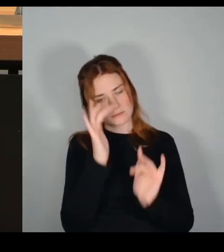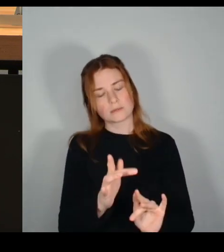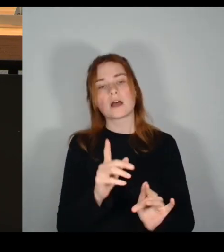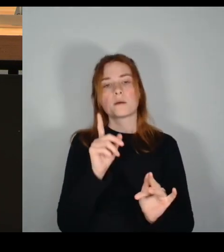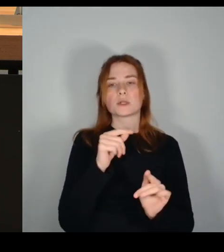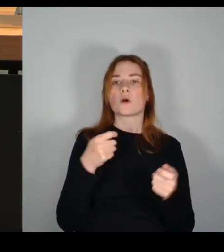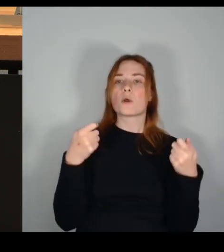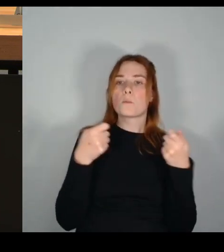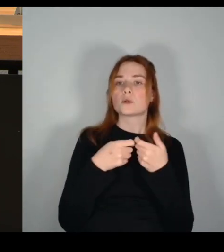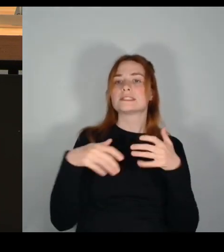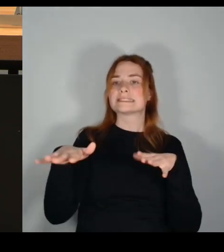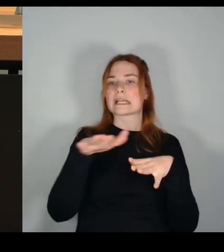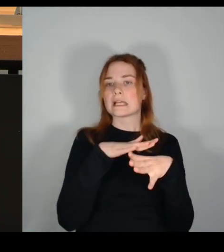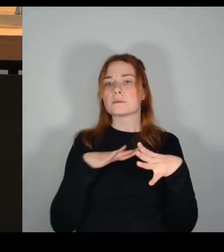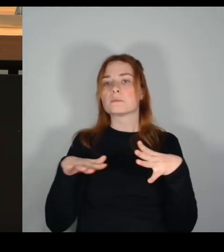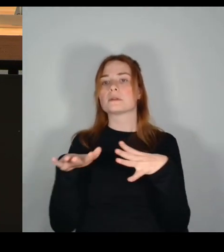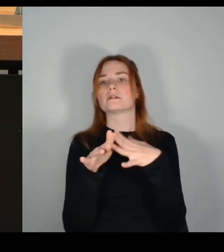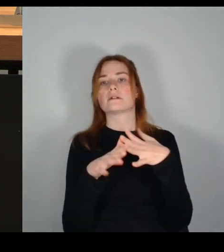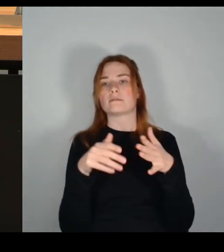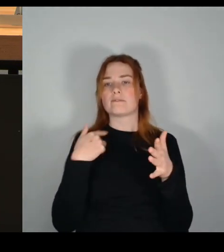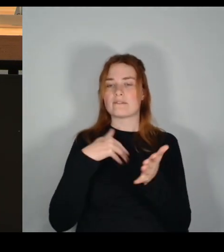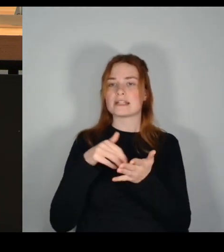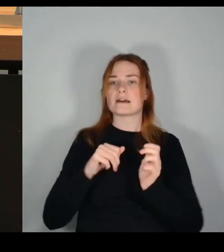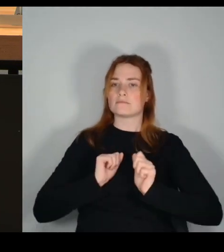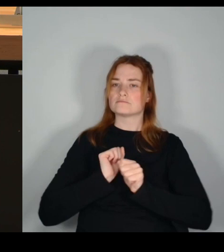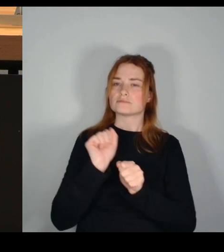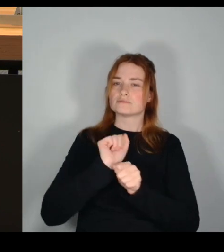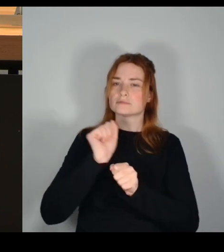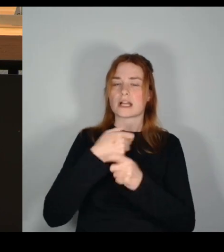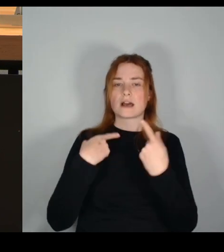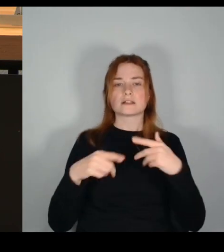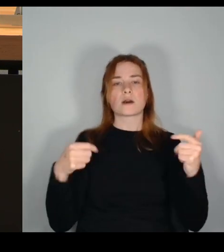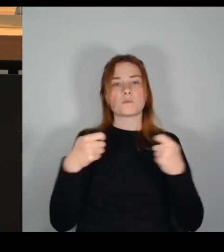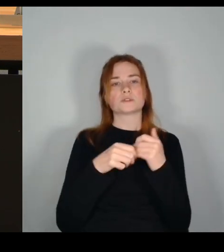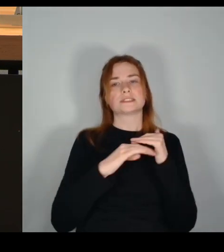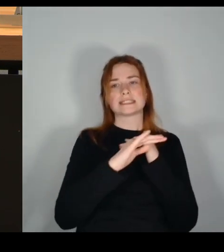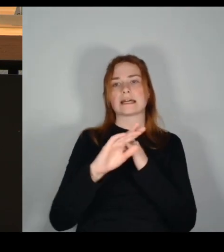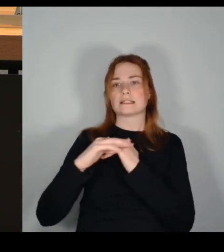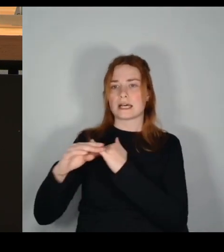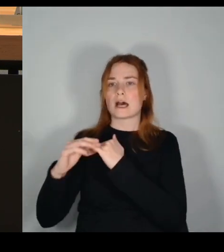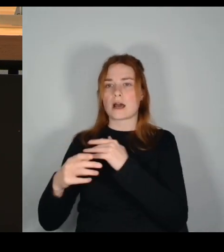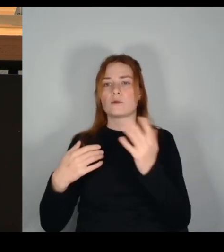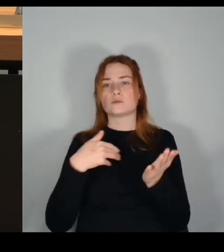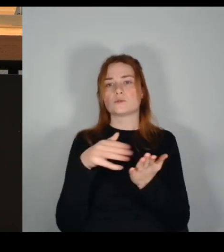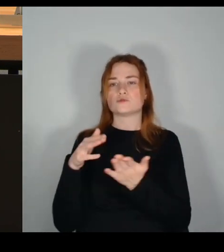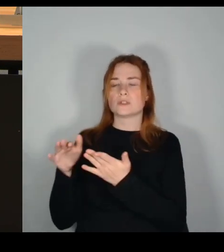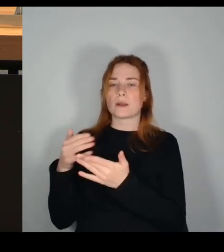nicht abgeschoben werden. Das wäre für unser Land und für unser Versprechen notwendig Vielen Dank.